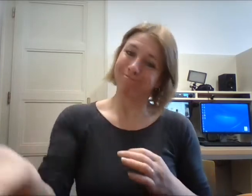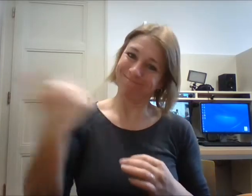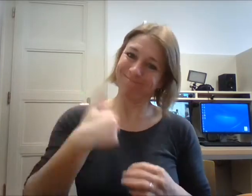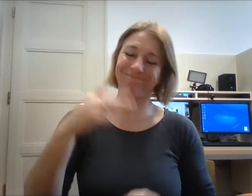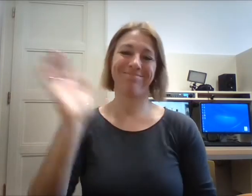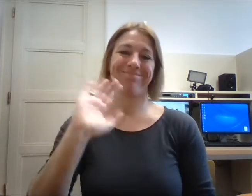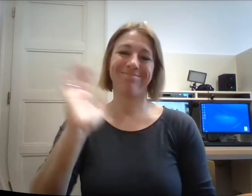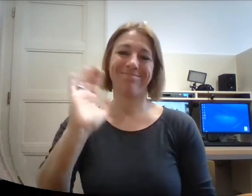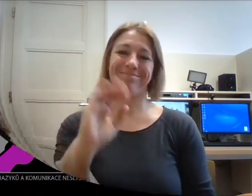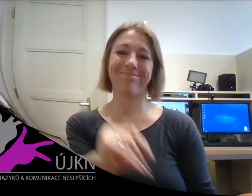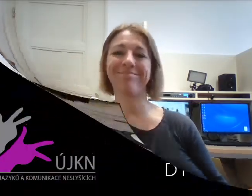Na viděnou.